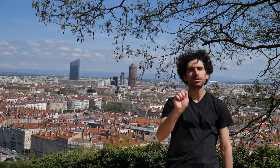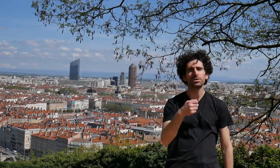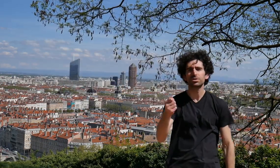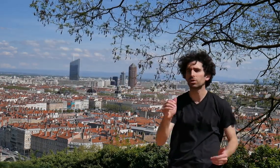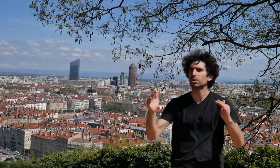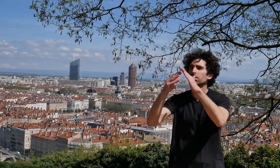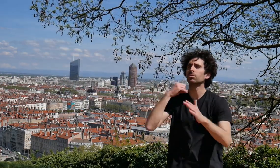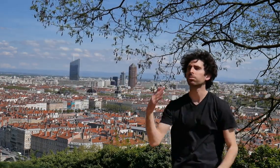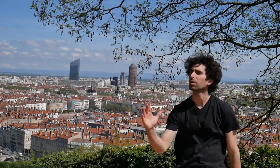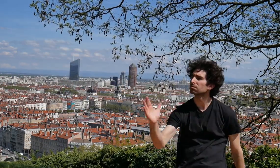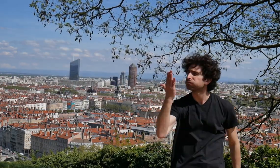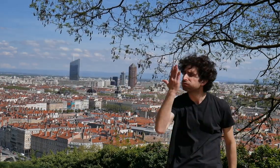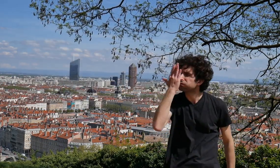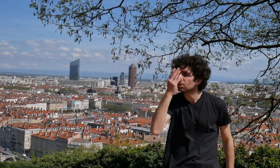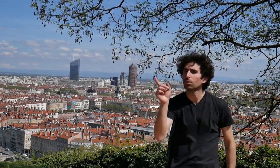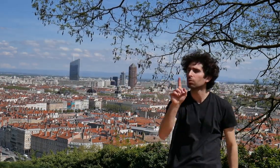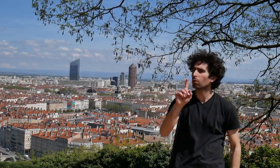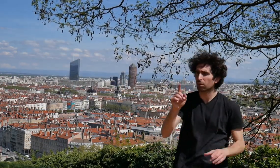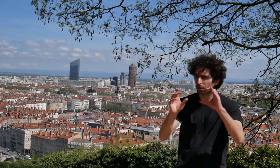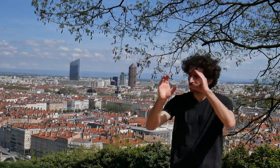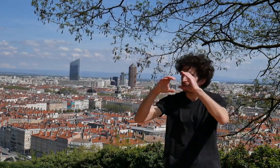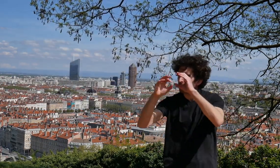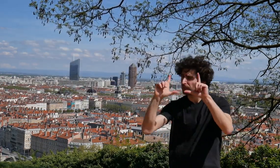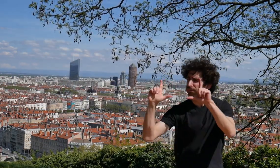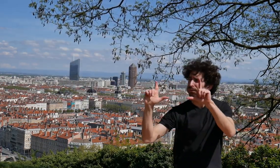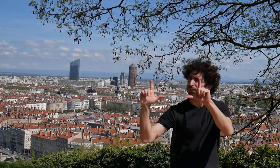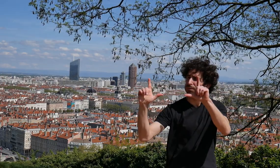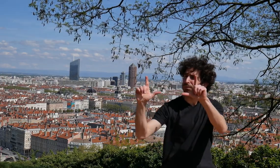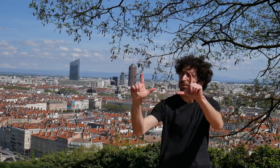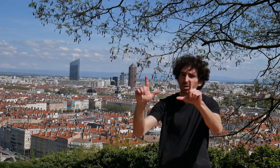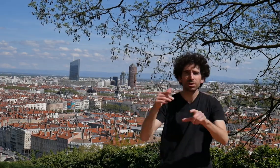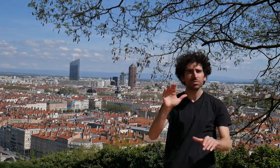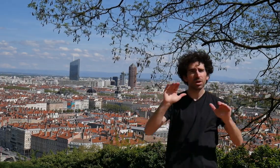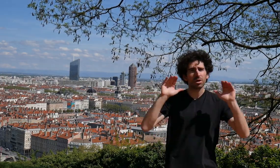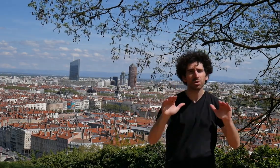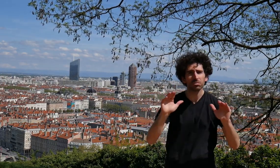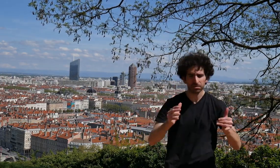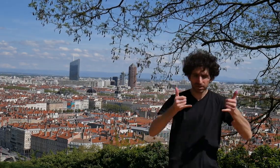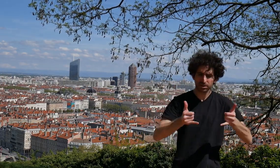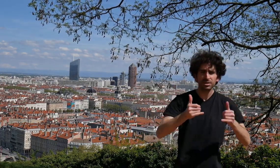Bien sûr, le Mont-Blanc n'est pas si près. J'ai utilisé le zoom. Mais quand même,